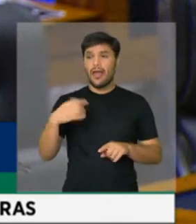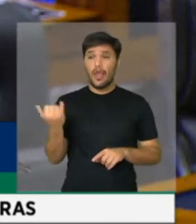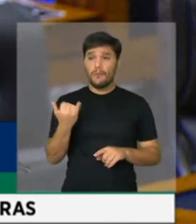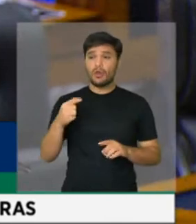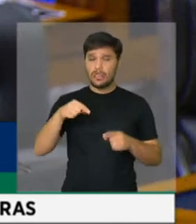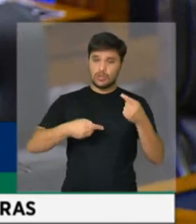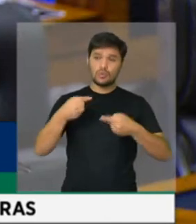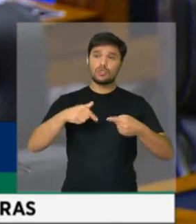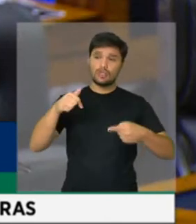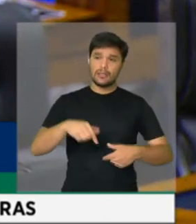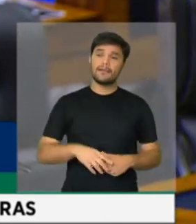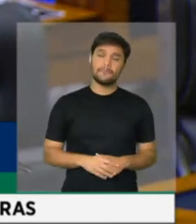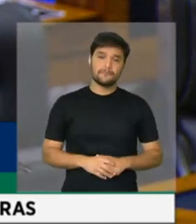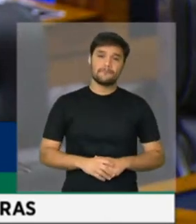POSSÍVEL E É REALIZADA PELA EMPRESA ESTATAL, PELA